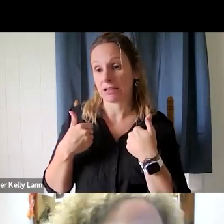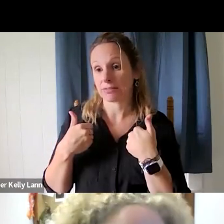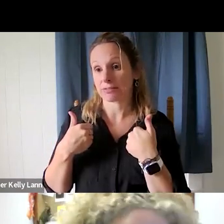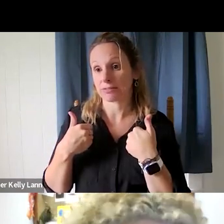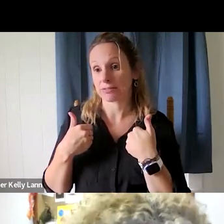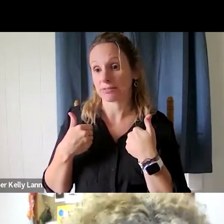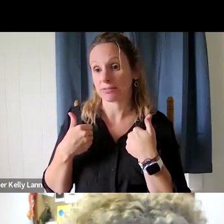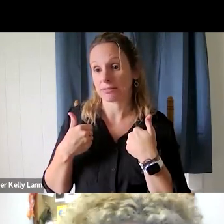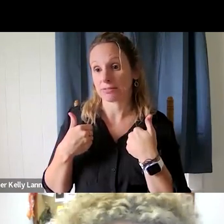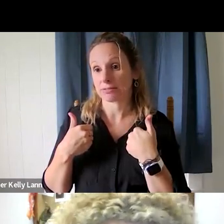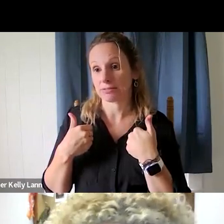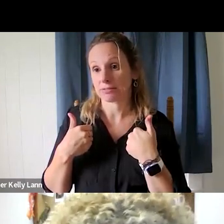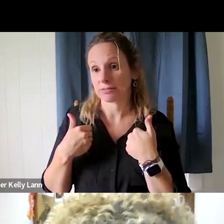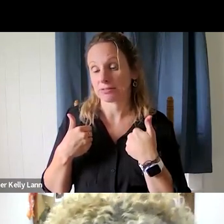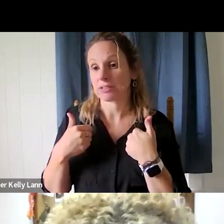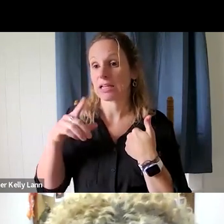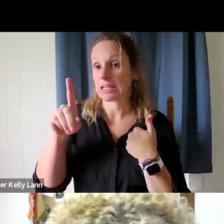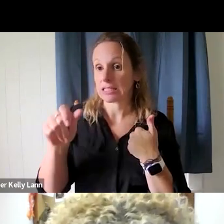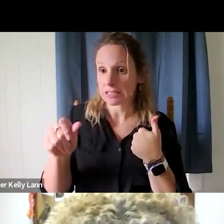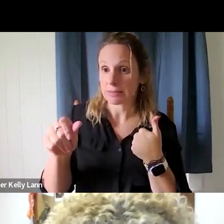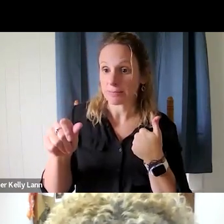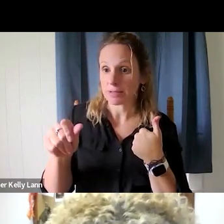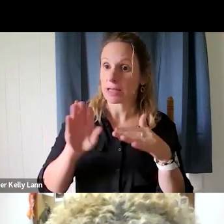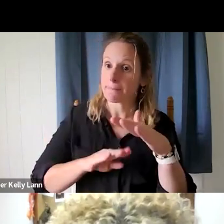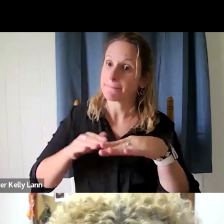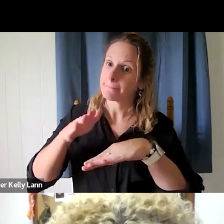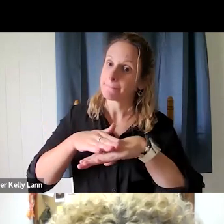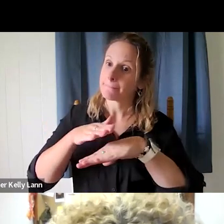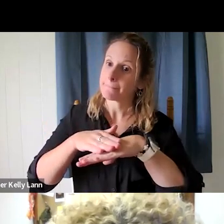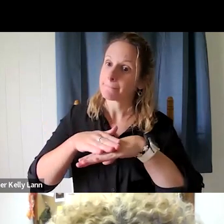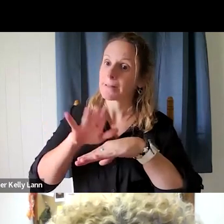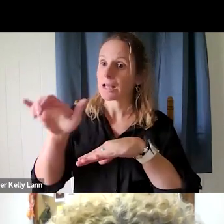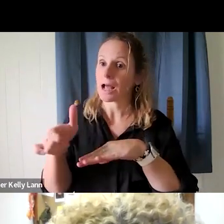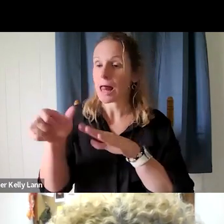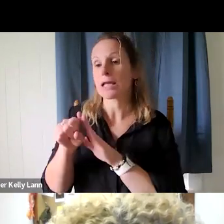Seguiría siendo elegible para la discapacidad basándose en los otros síntomas que experimenta